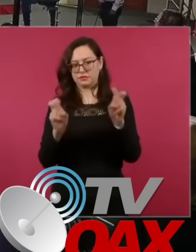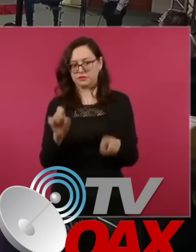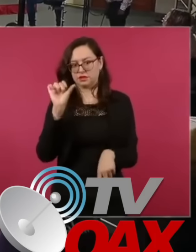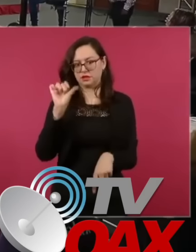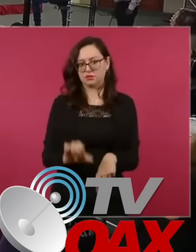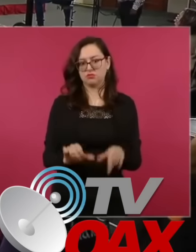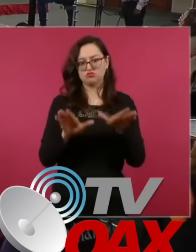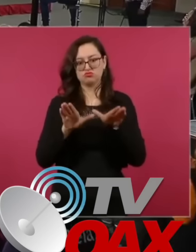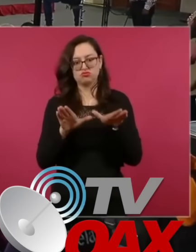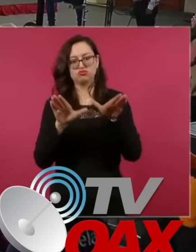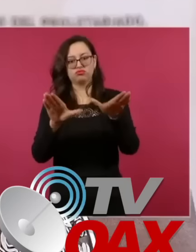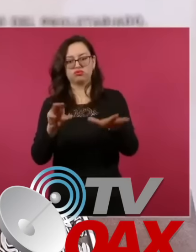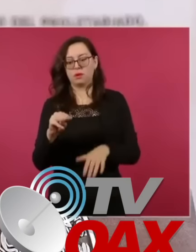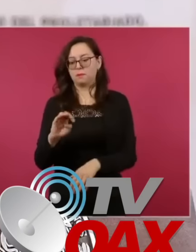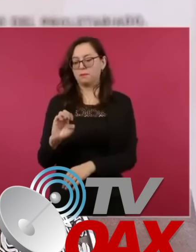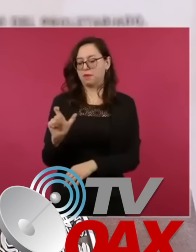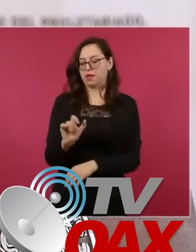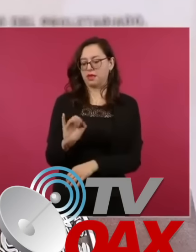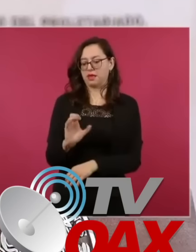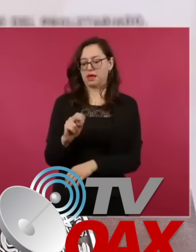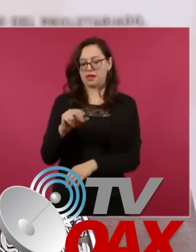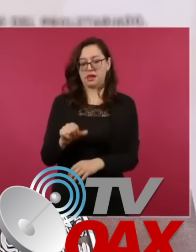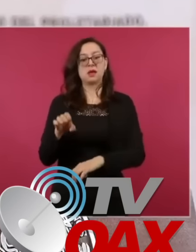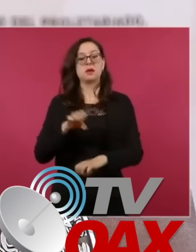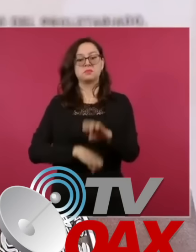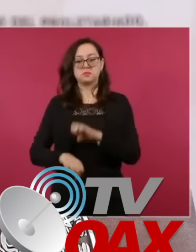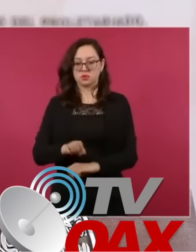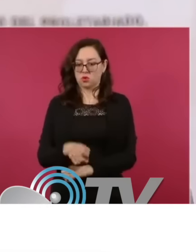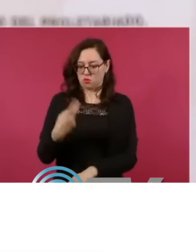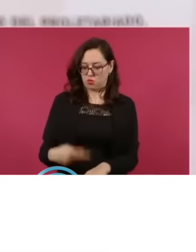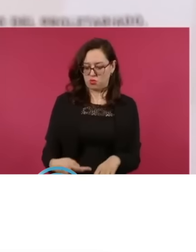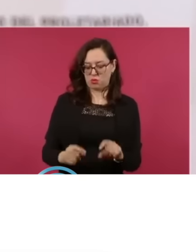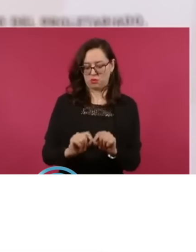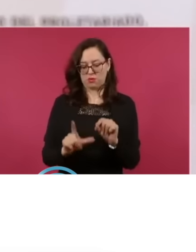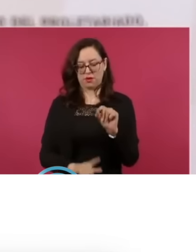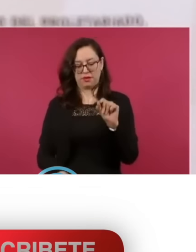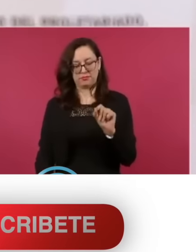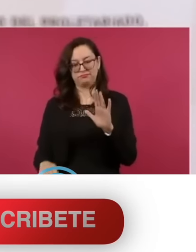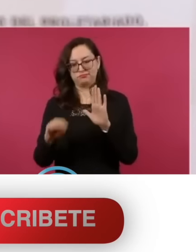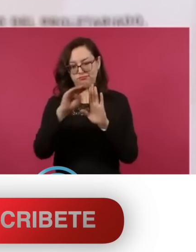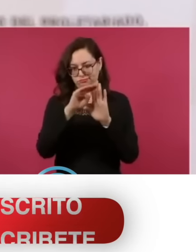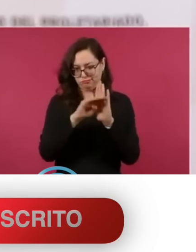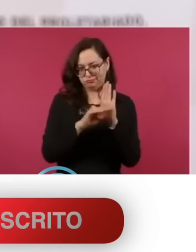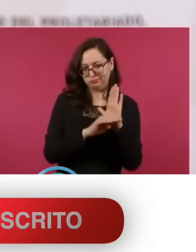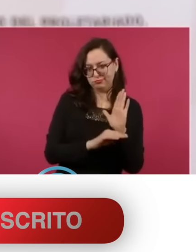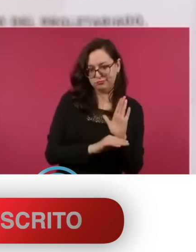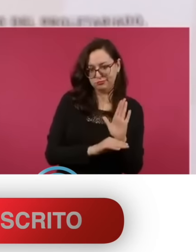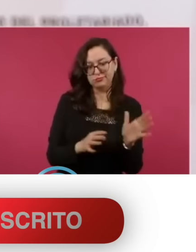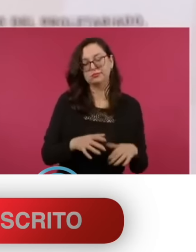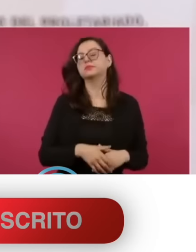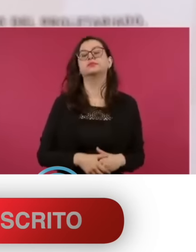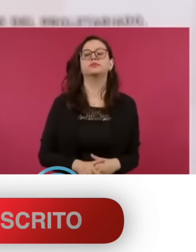aerolínea del estado mexicano estos son los puntos que tenemos en relación al reinicio de operaciones